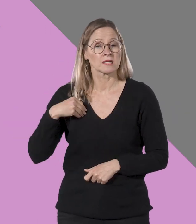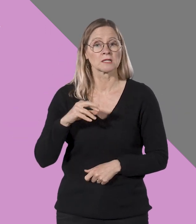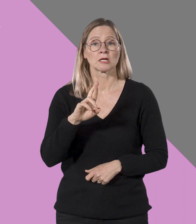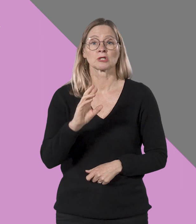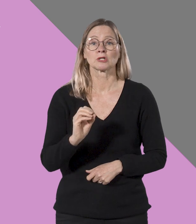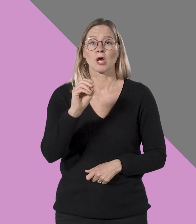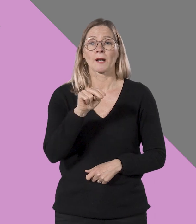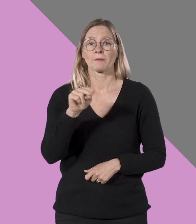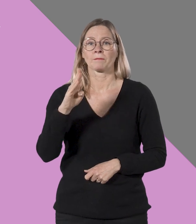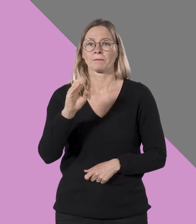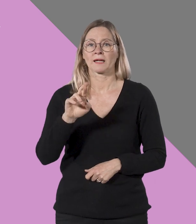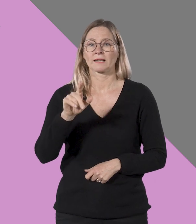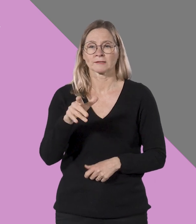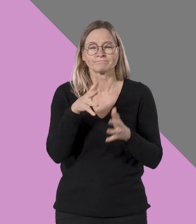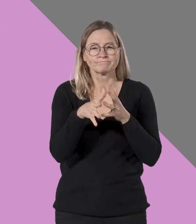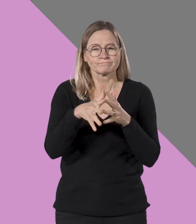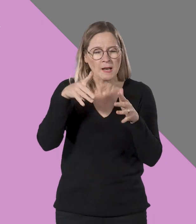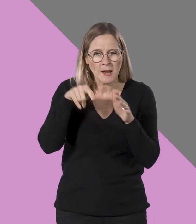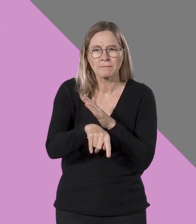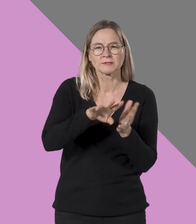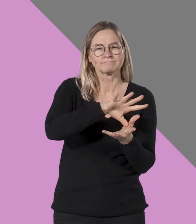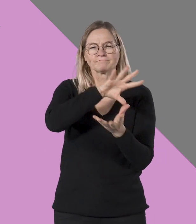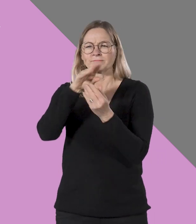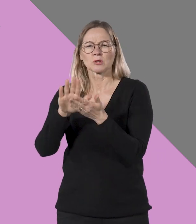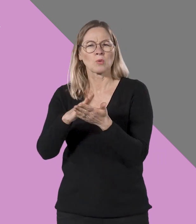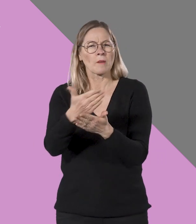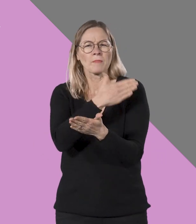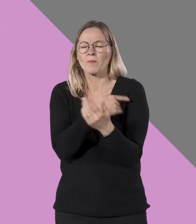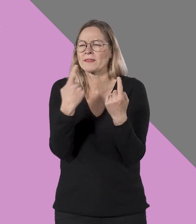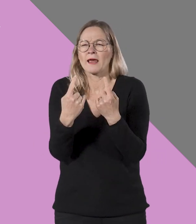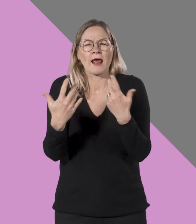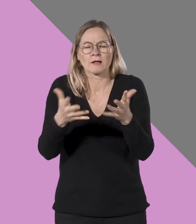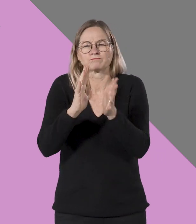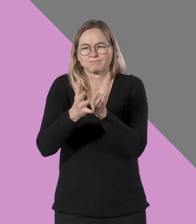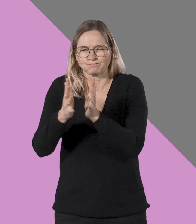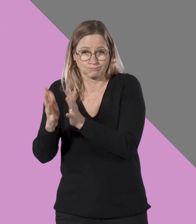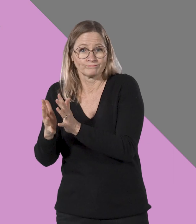uudessa Silmä tarkkana -blogisarjan videossa.